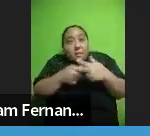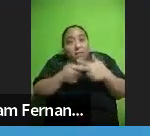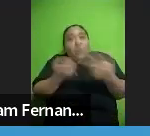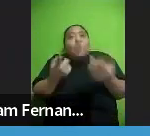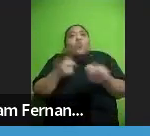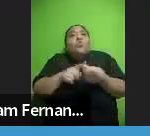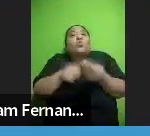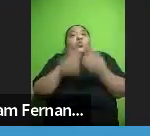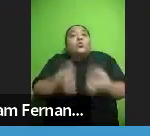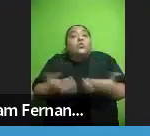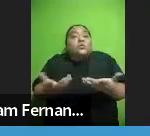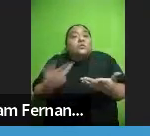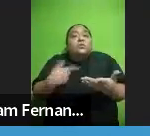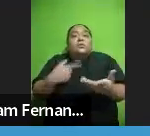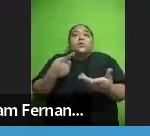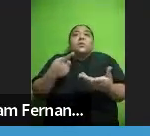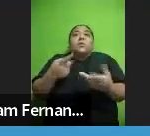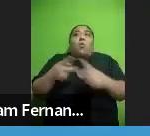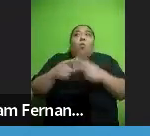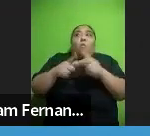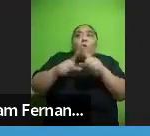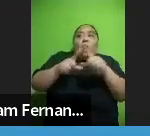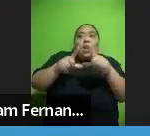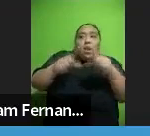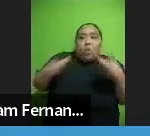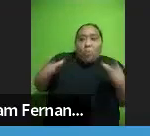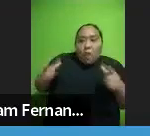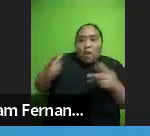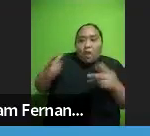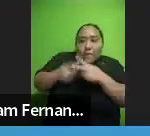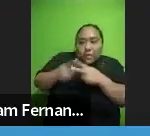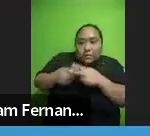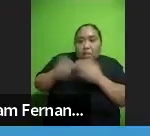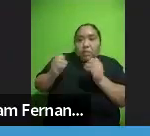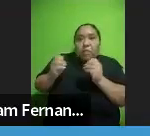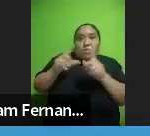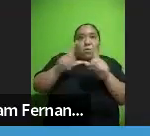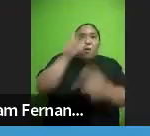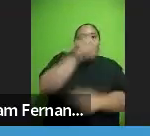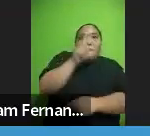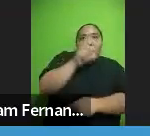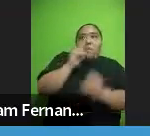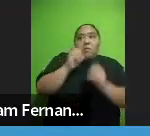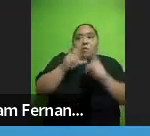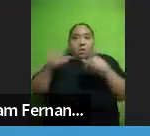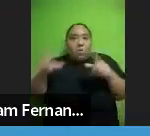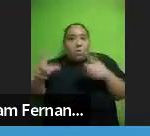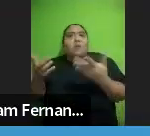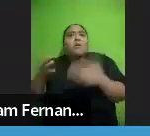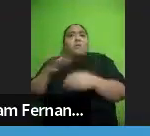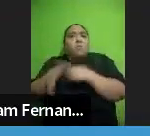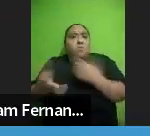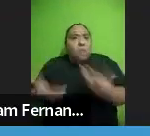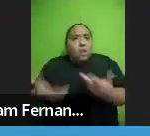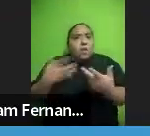, donde queda o qué , donde queda o qué significa es donde queda o qué significa es el lenguaje matemático. ático, que es ático, que es el lenguaje o es una lengua y una lengua y la comunicación de